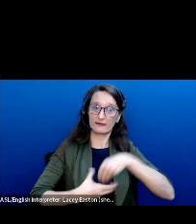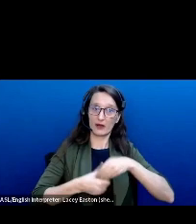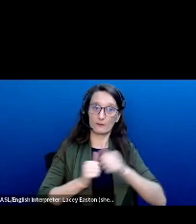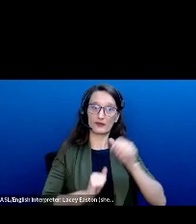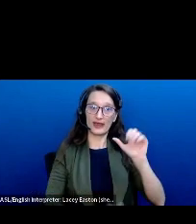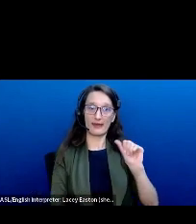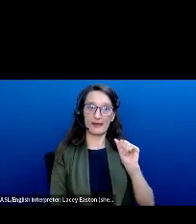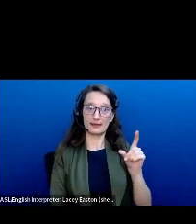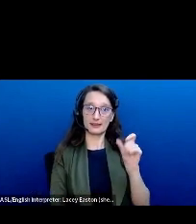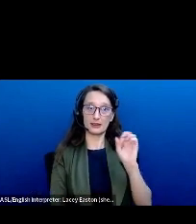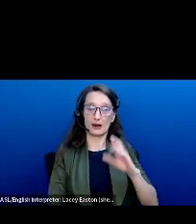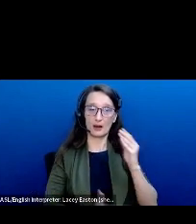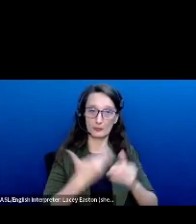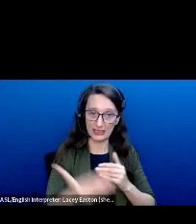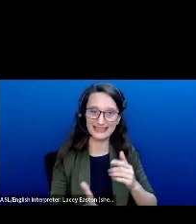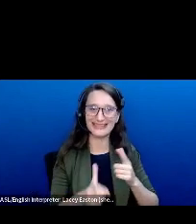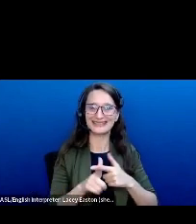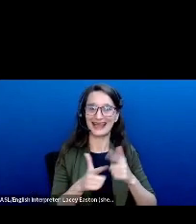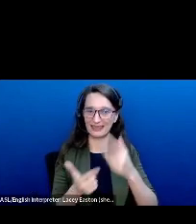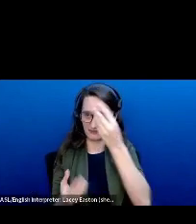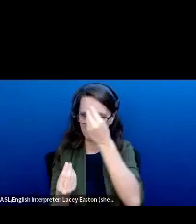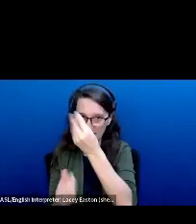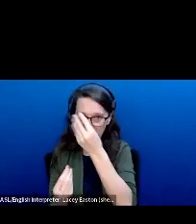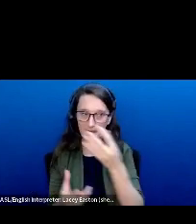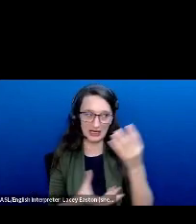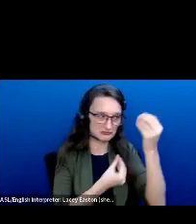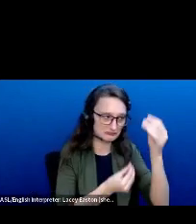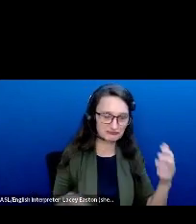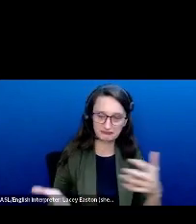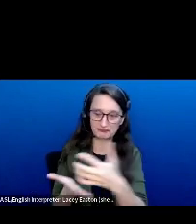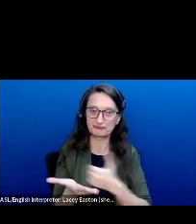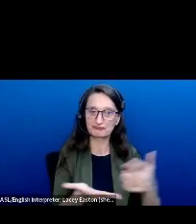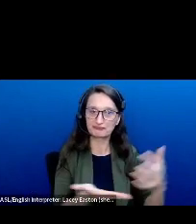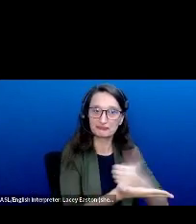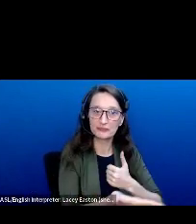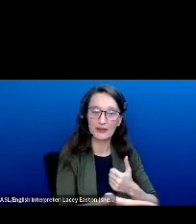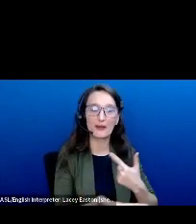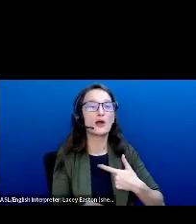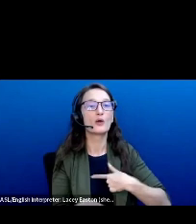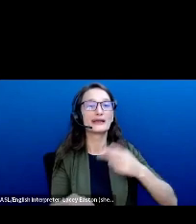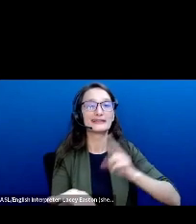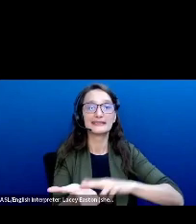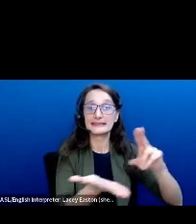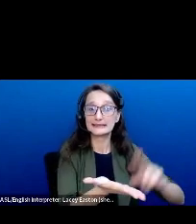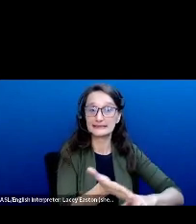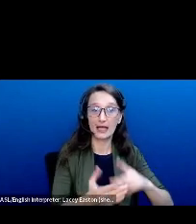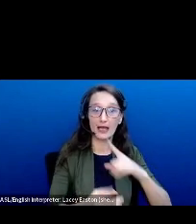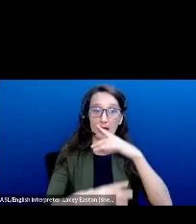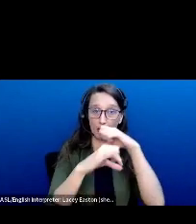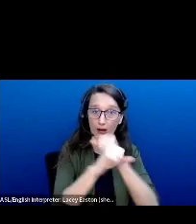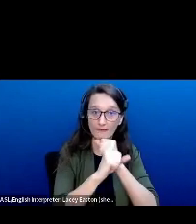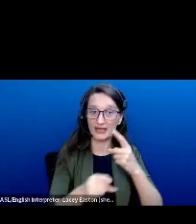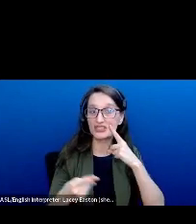luego recopilamos información, firmamos acuerdos de confidencialidad para garantizar que la información del estudiante se mantenga